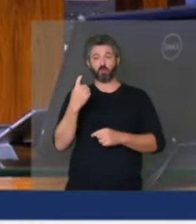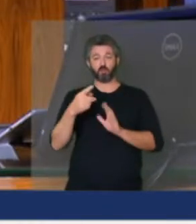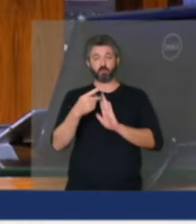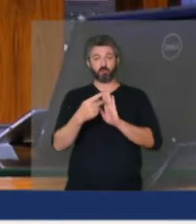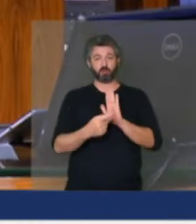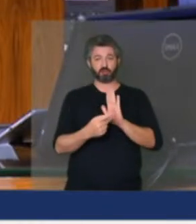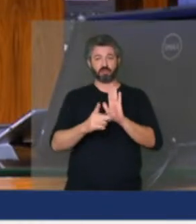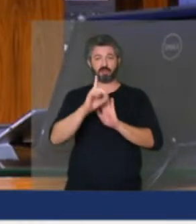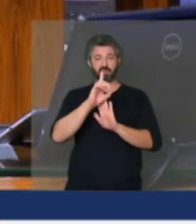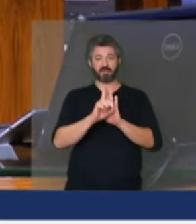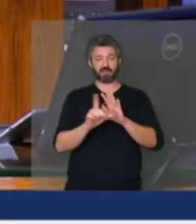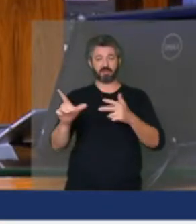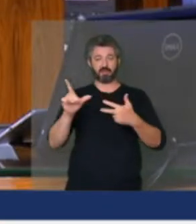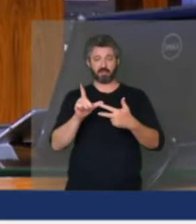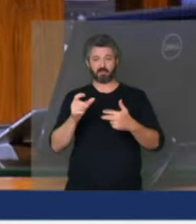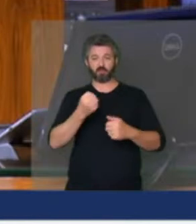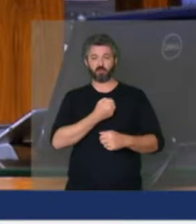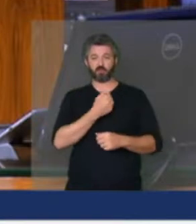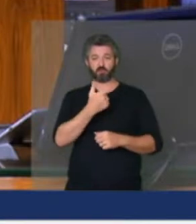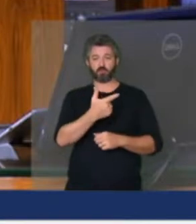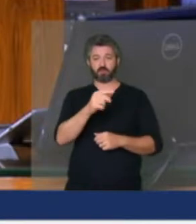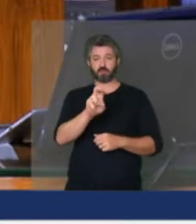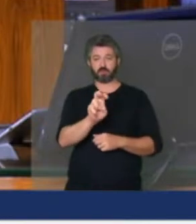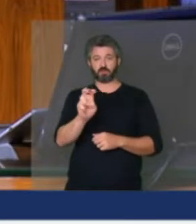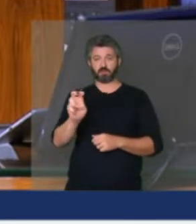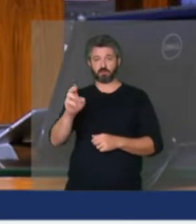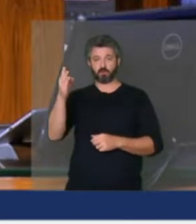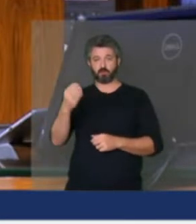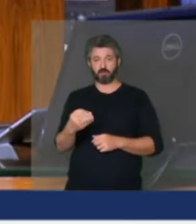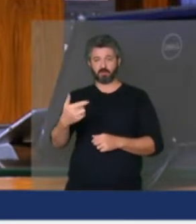2021 DA COMISSÃO DE RELAÇÕES EXTERIORES... QUE... [INTERMITÊNCIA DE ÁUDIO] NÚMERO 255 DE 2021